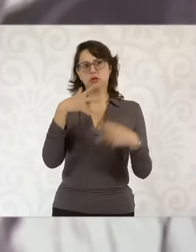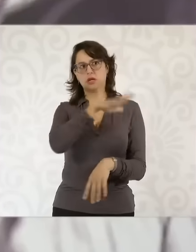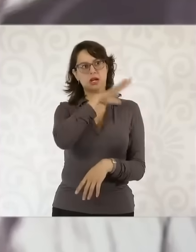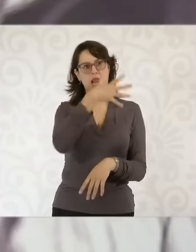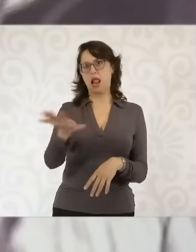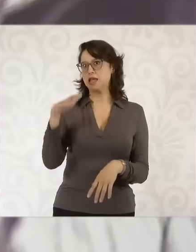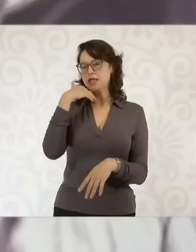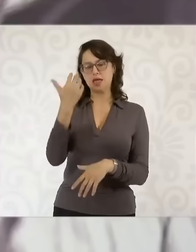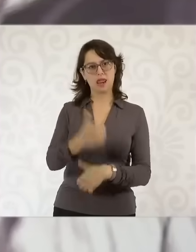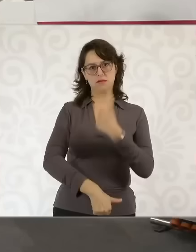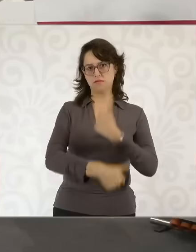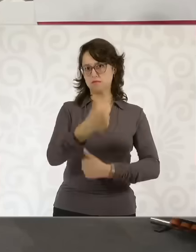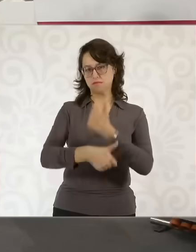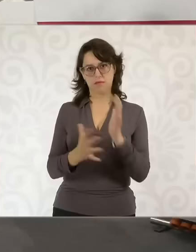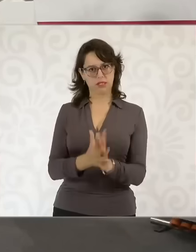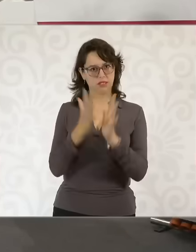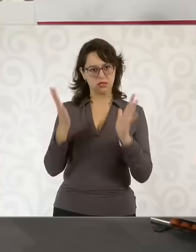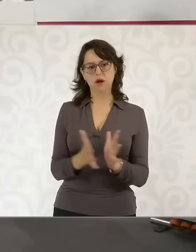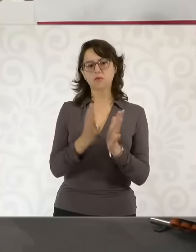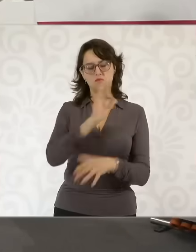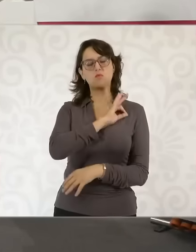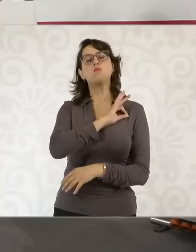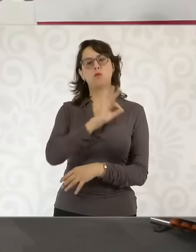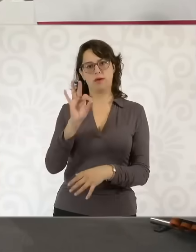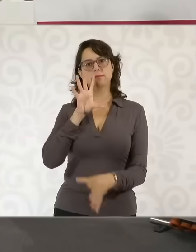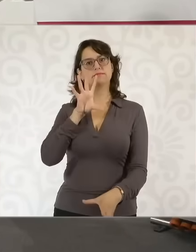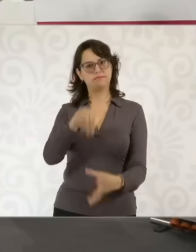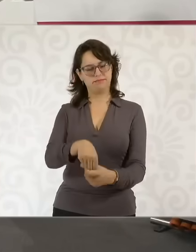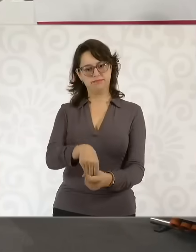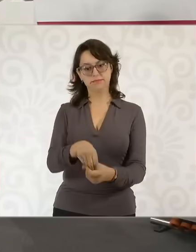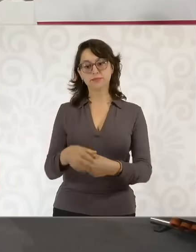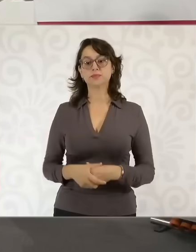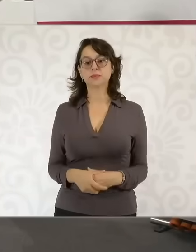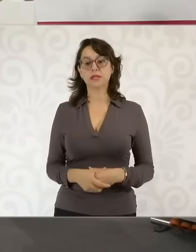Es importante mencionar que esta acción reafirma el compromiso que tenemos dentro